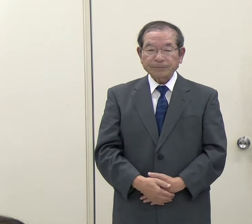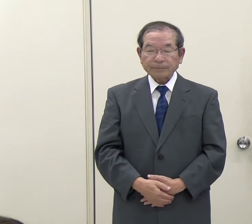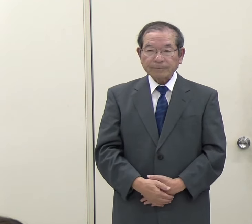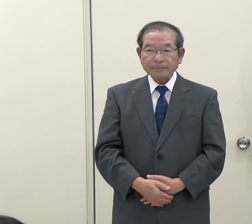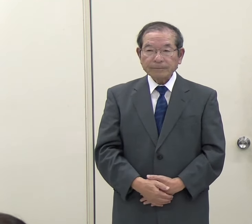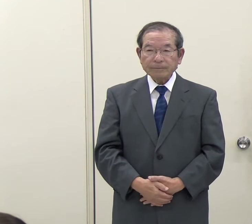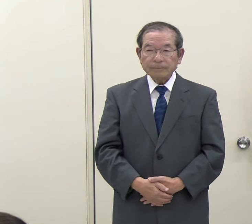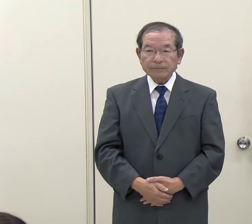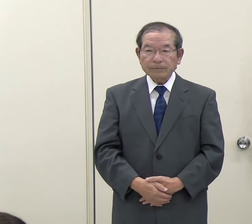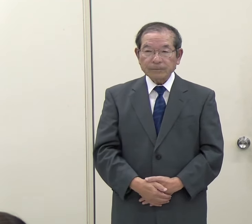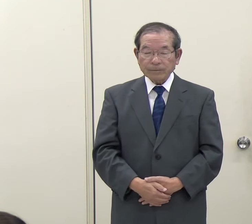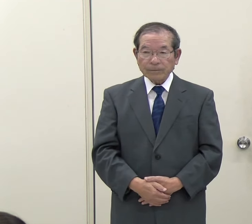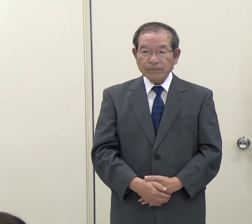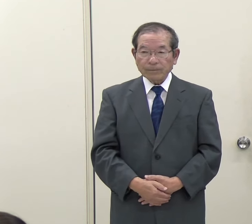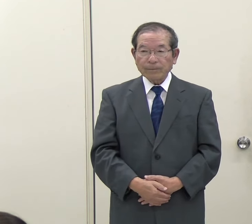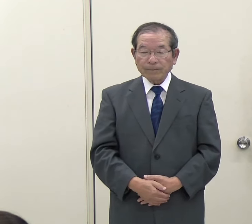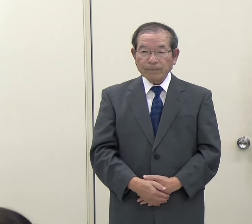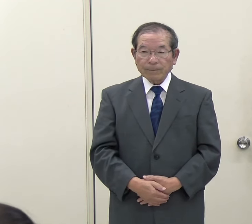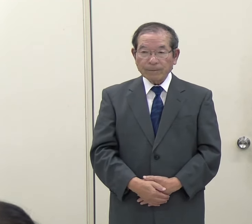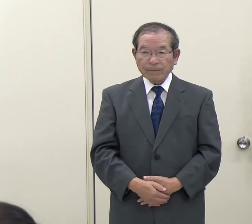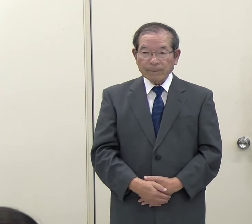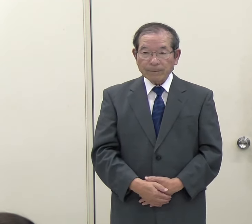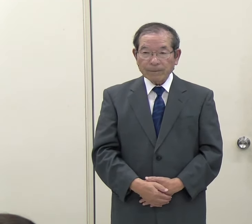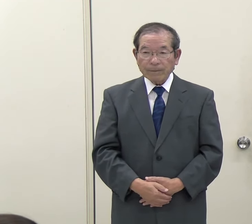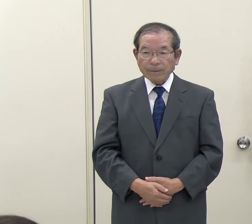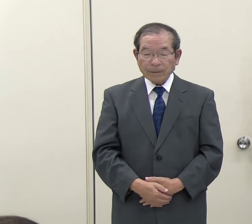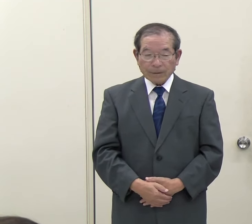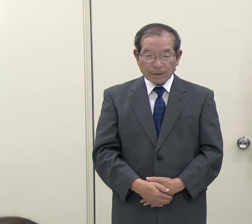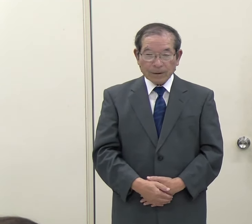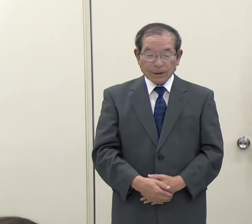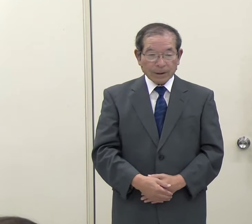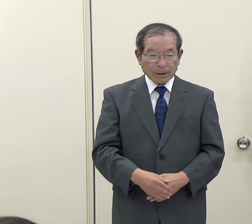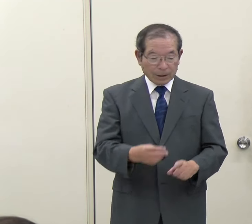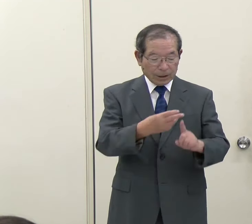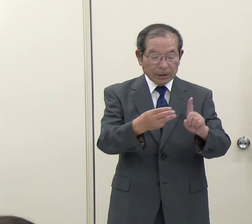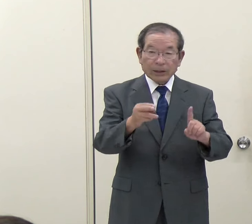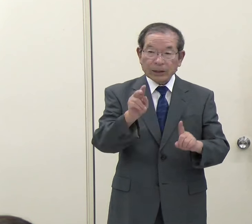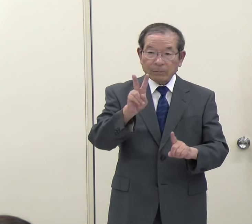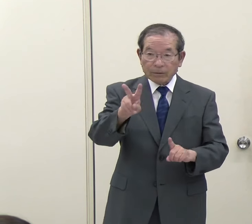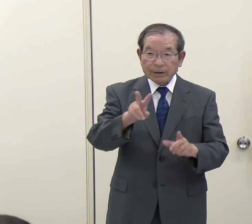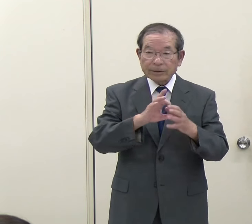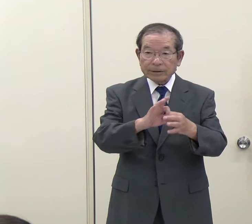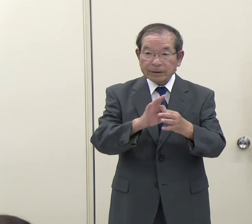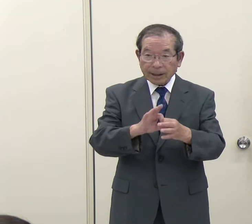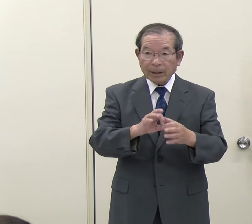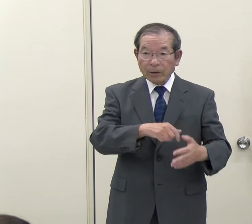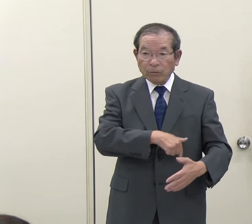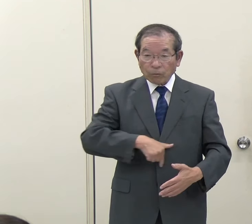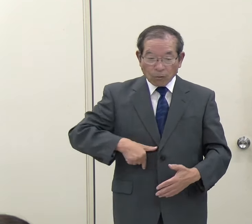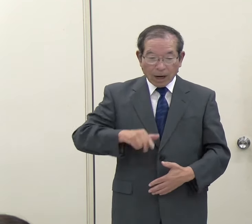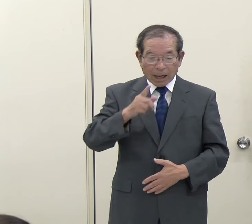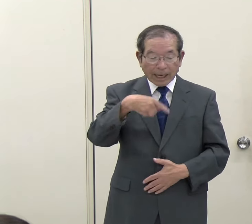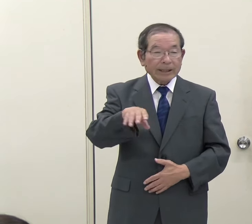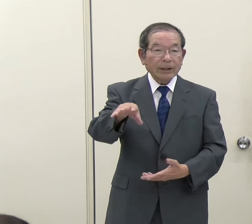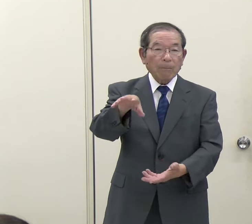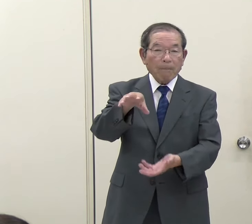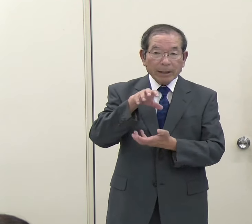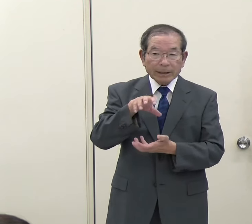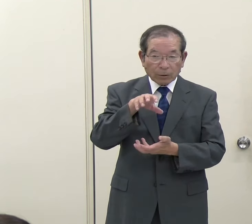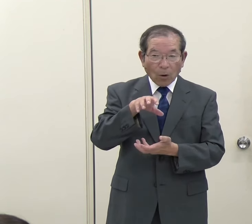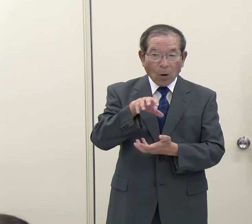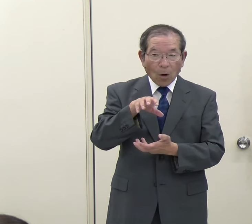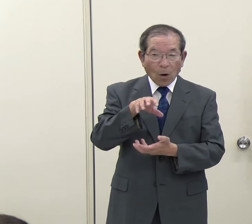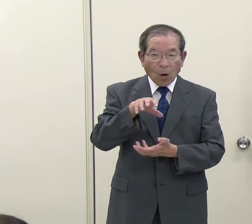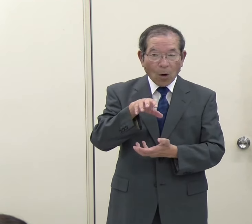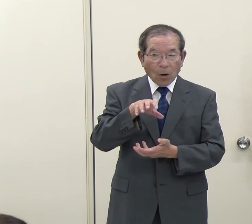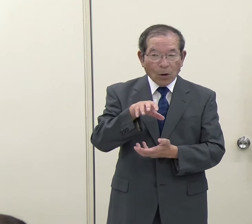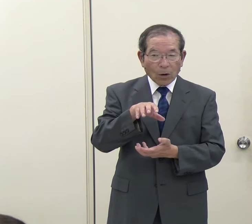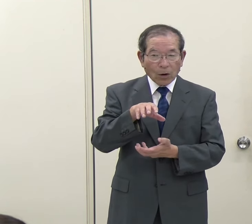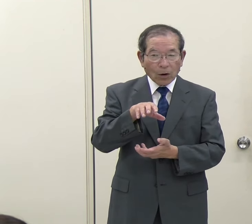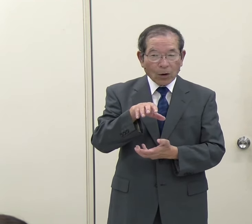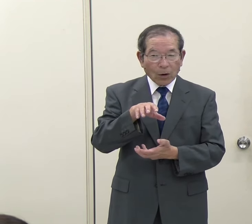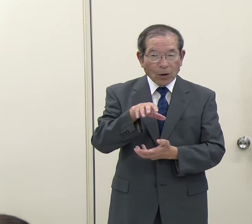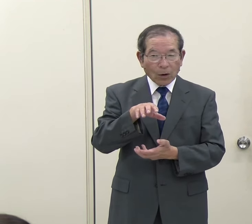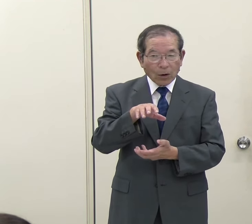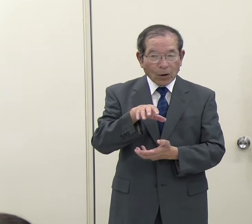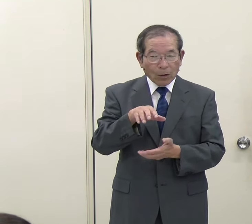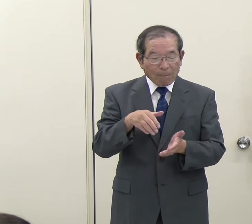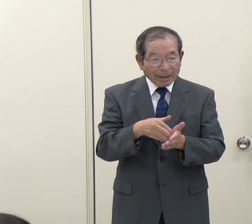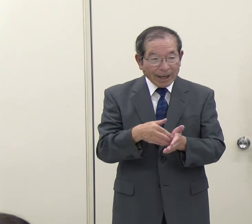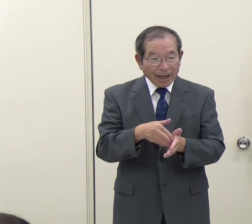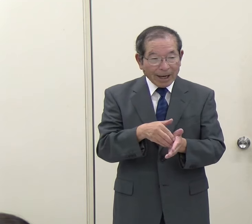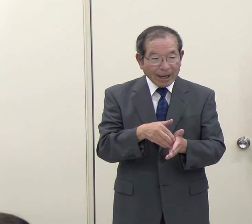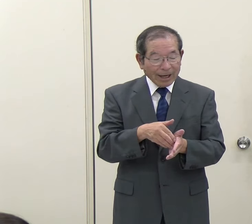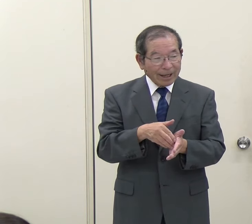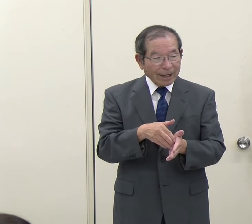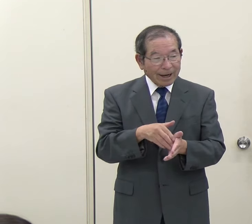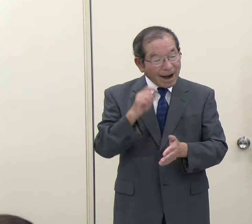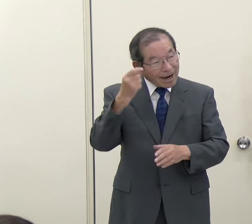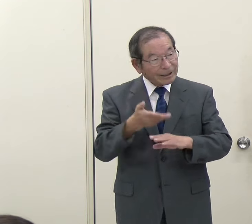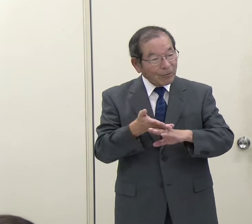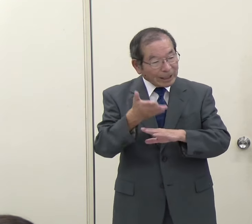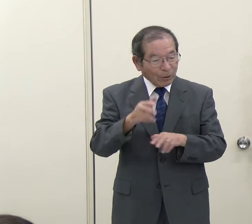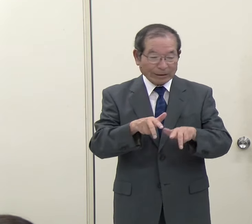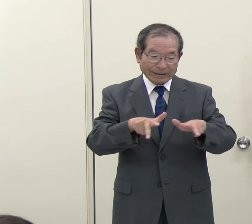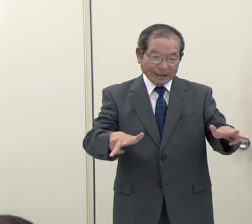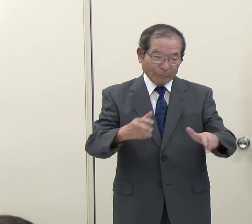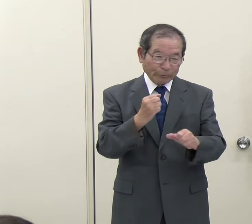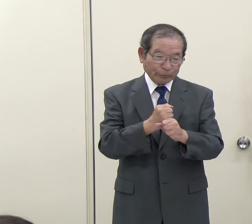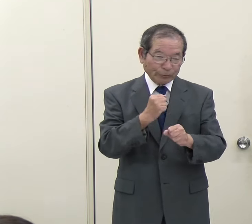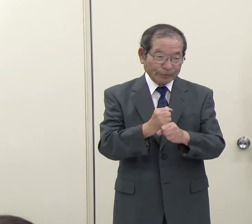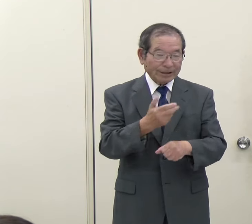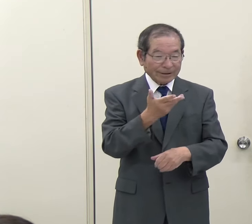（読売新聞）同じく関連してＥＶですが、県に何かメリットというか、お金が入ってくるようなシステムまで含めたシステム構築ということになるのですか。